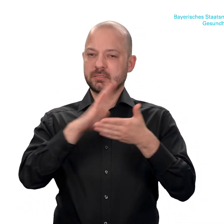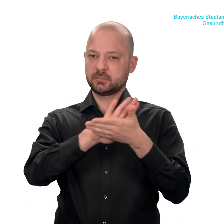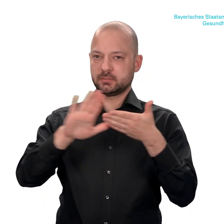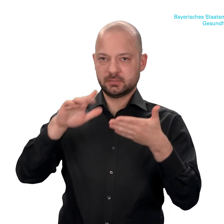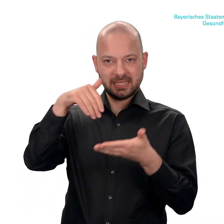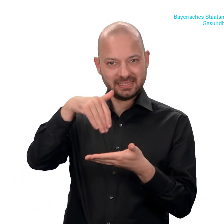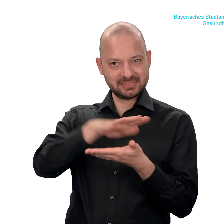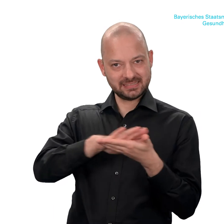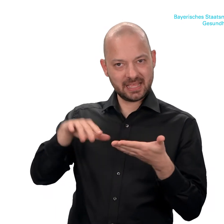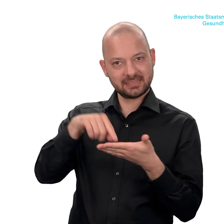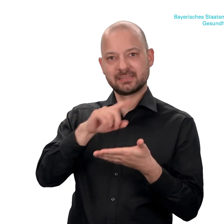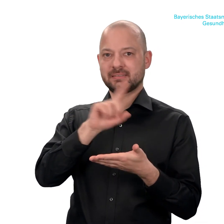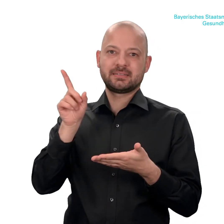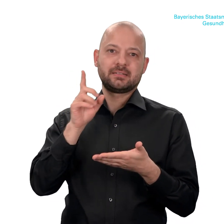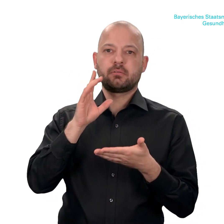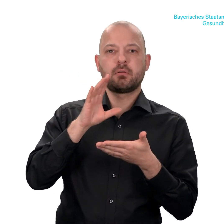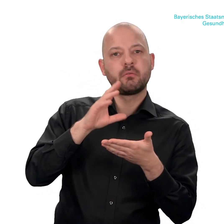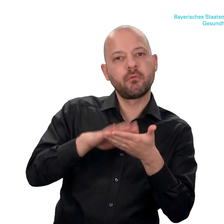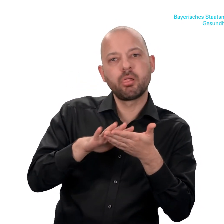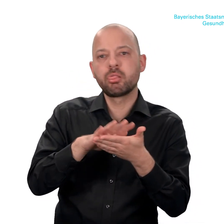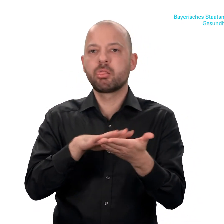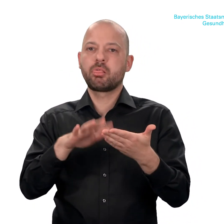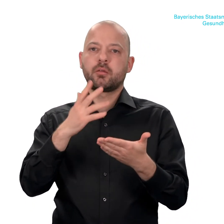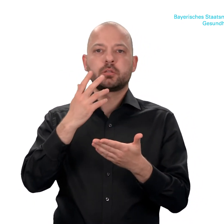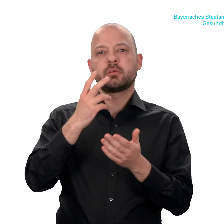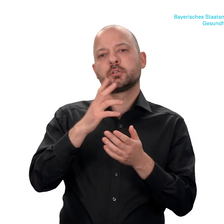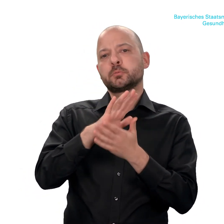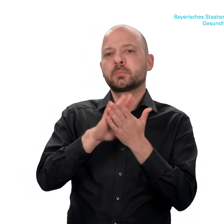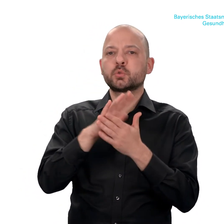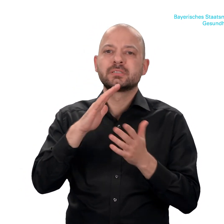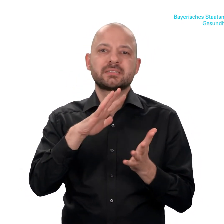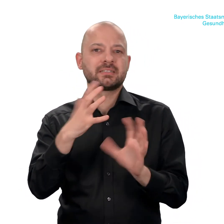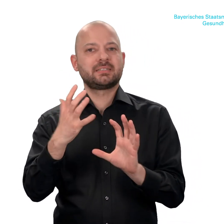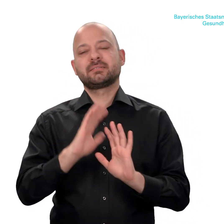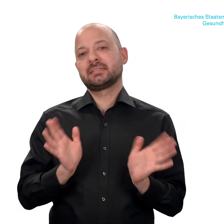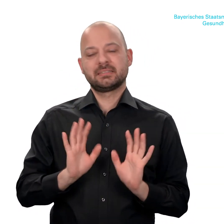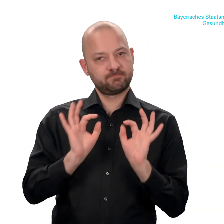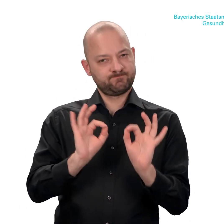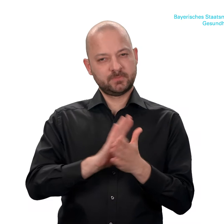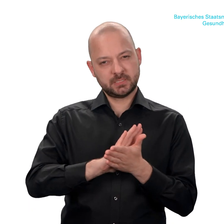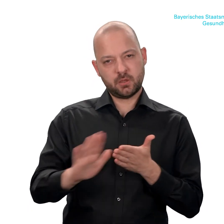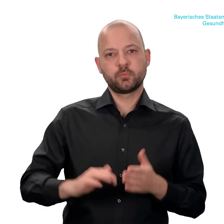ist darauf zu achten, dass die Innenseite nicht kontaminiert wird.